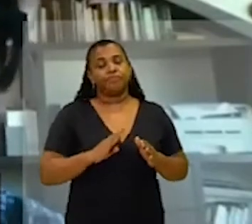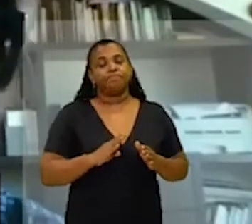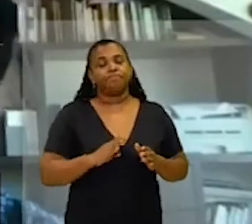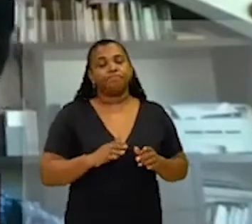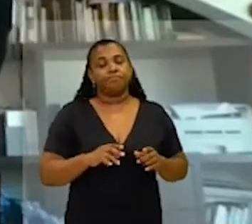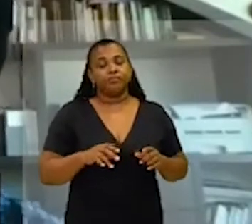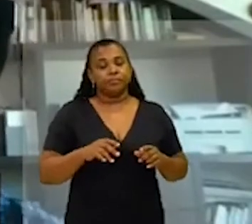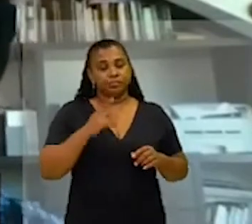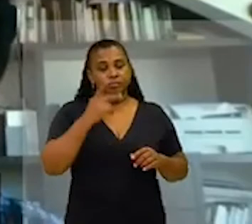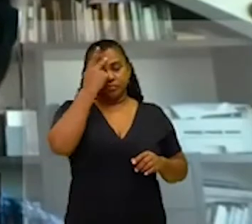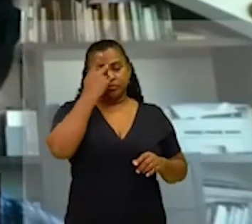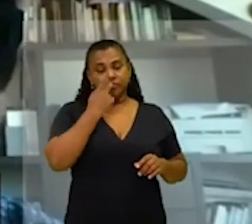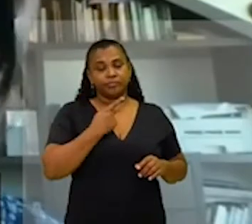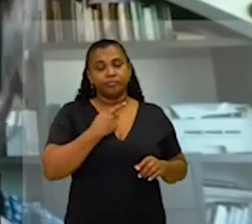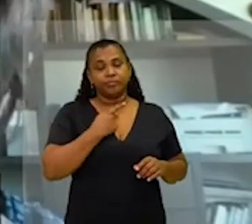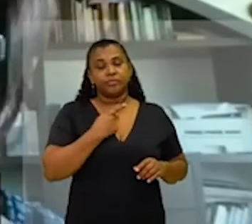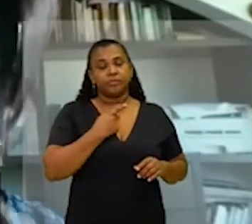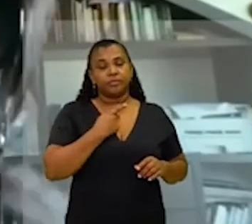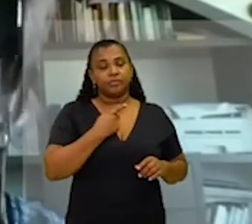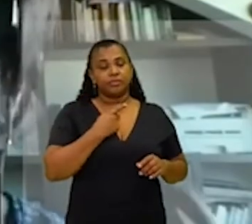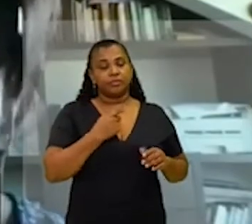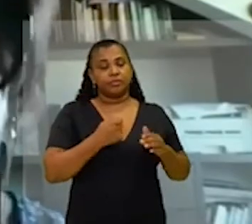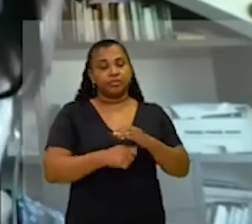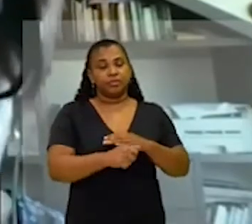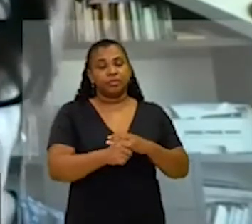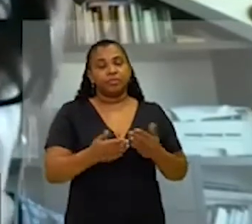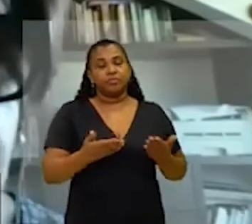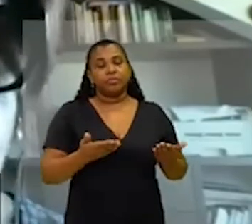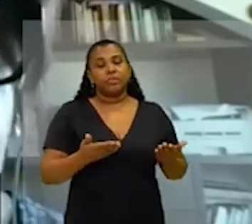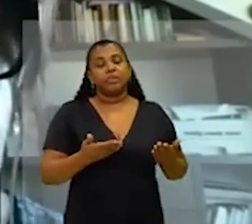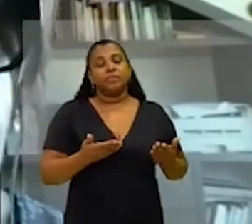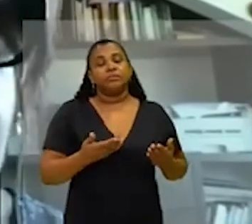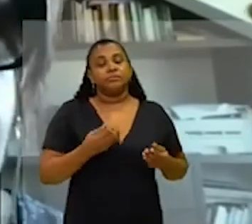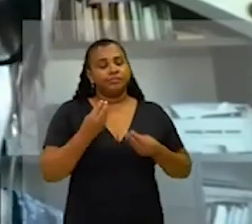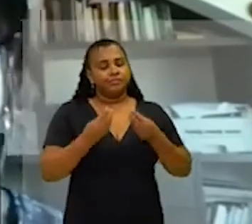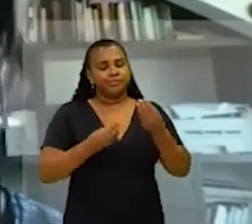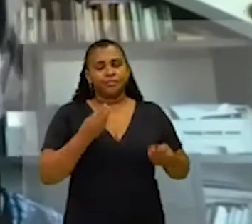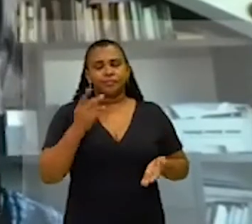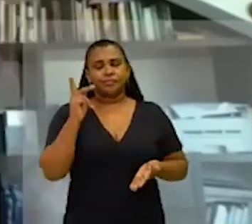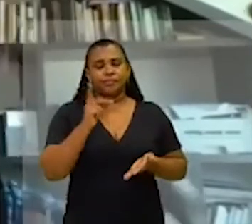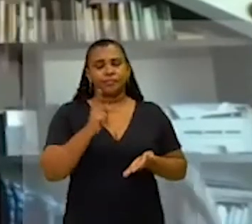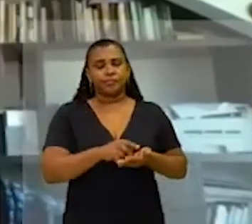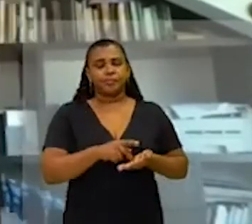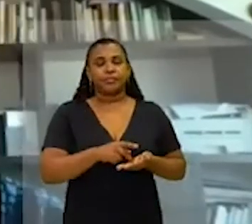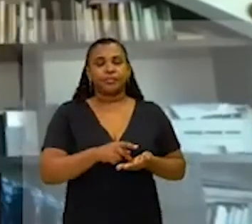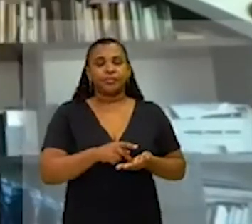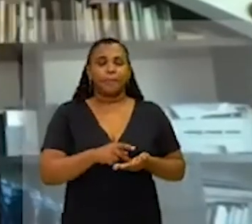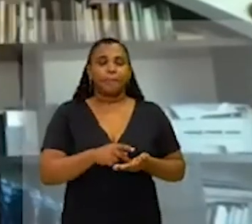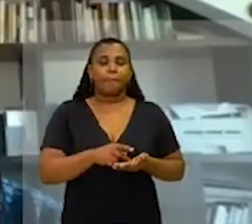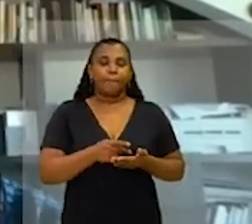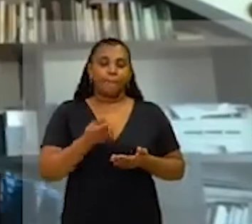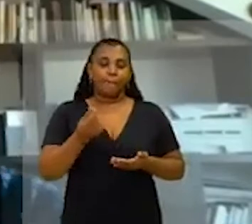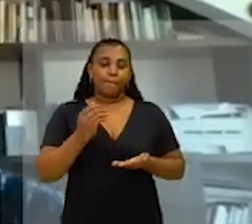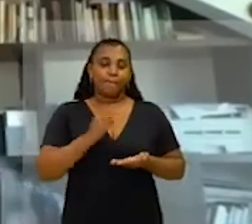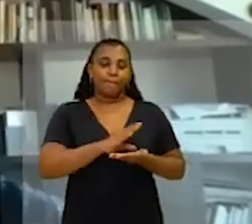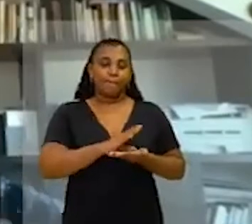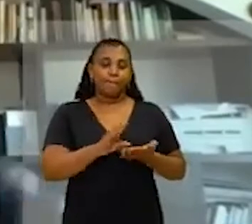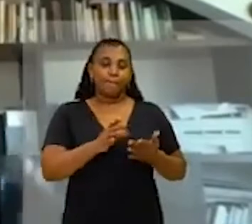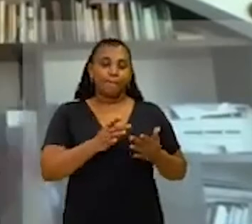perfil dessa dessa desse financiamento e como na verdade já as doações empresariais o Brasil tem